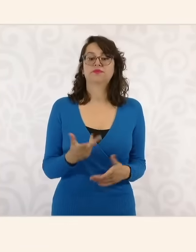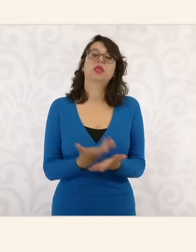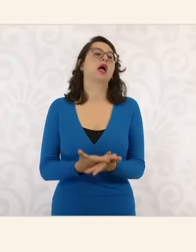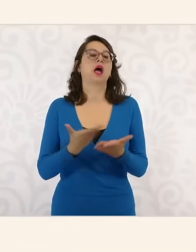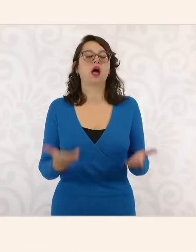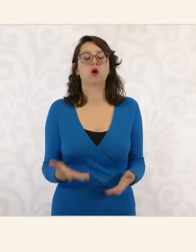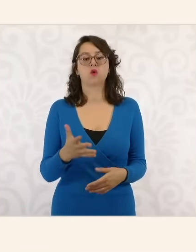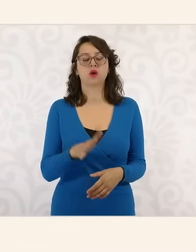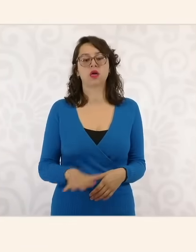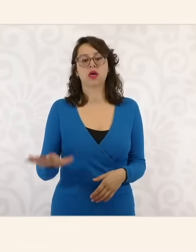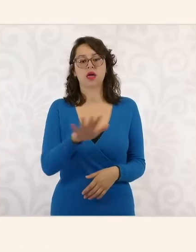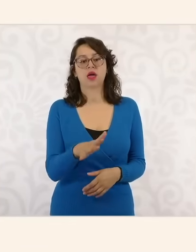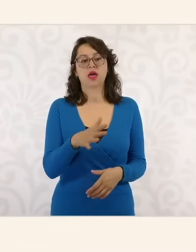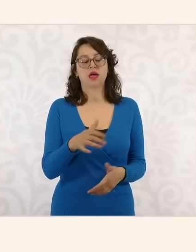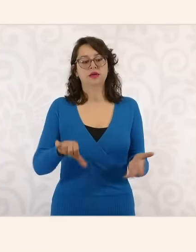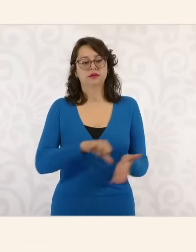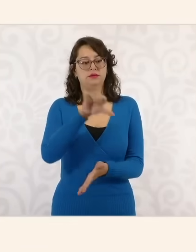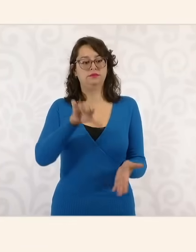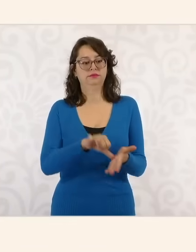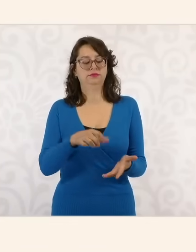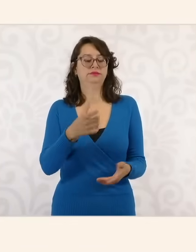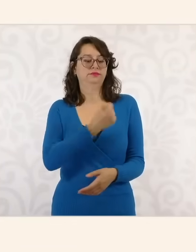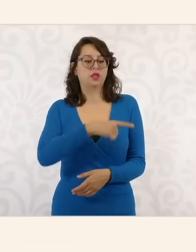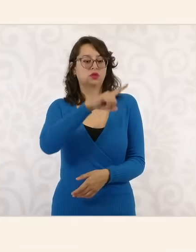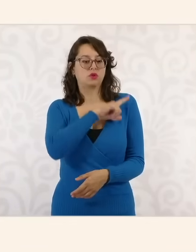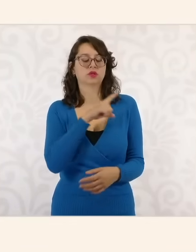particularmente en las tres instituciones grandes que lo integran, el seguro social,